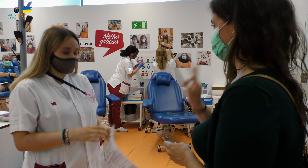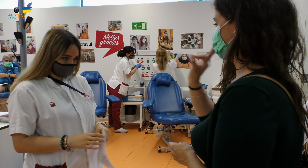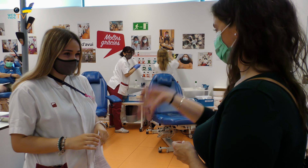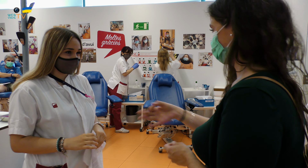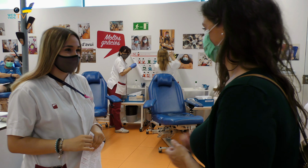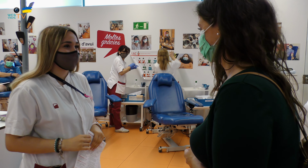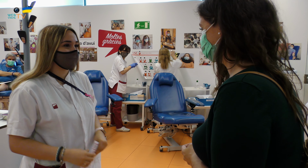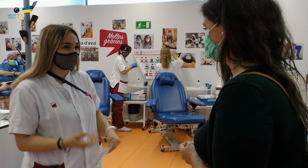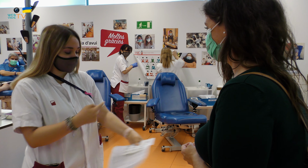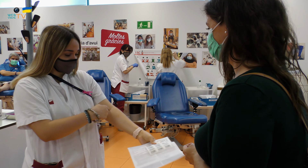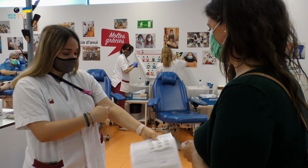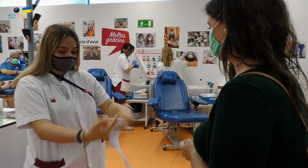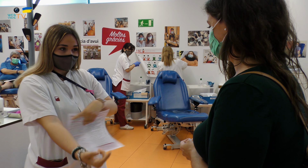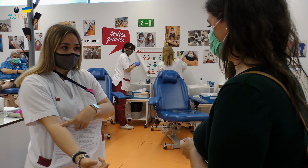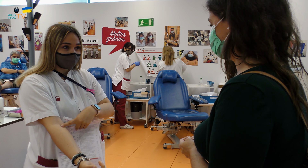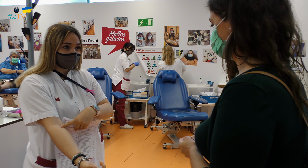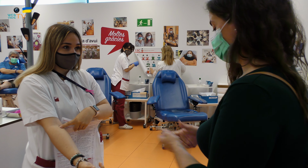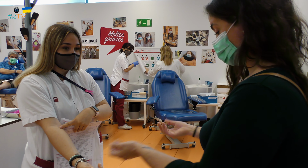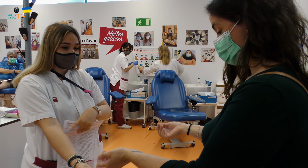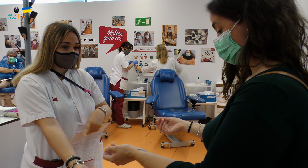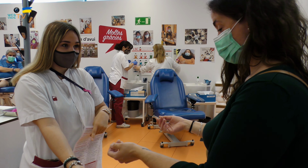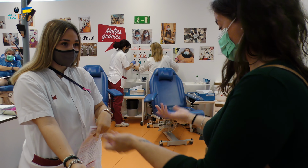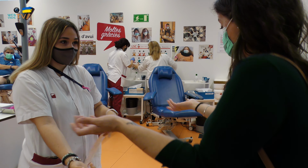Sí. - Quin braç prefereixes? - M'és igual!